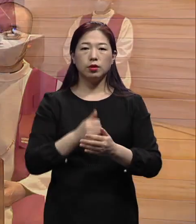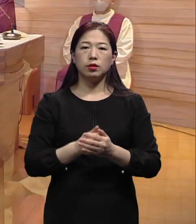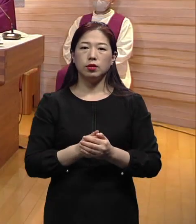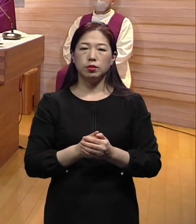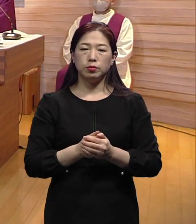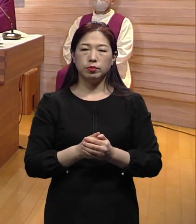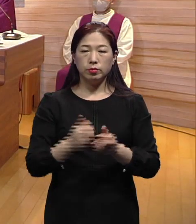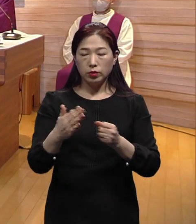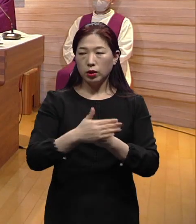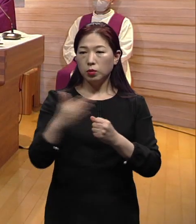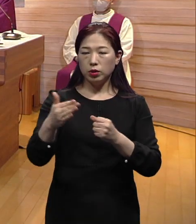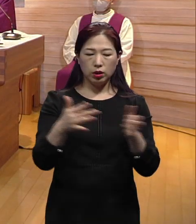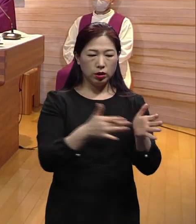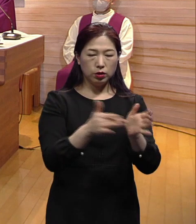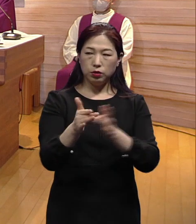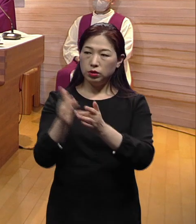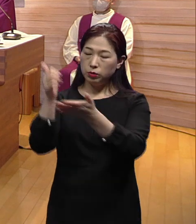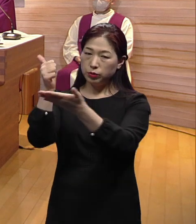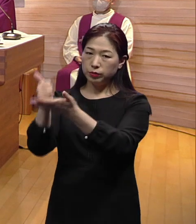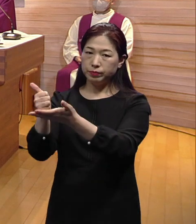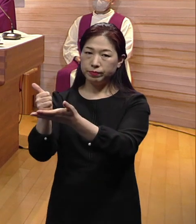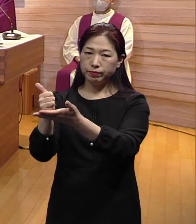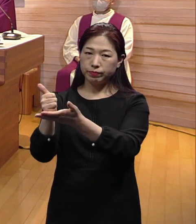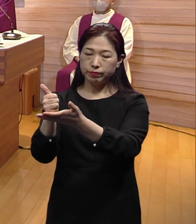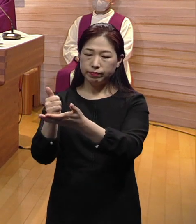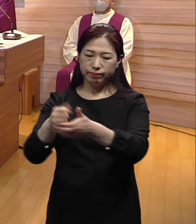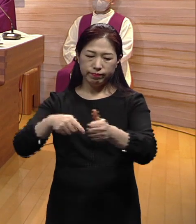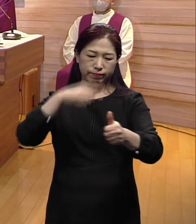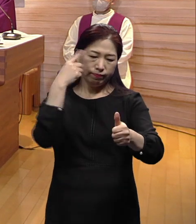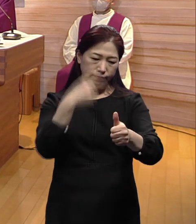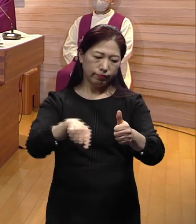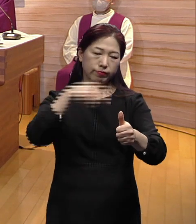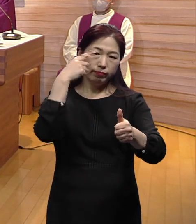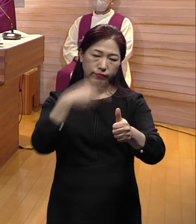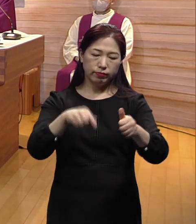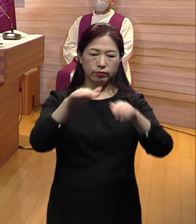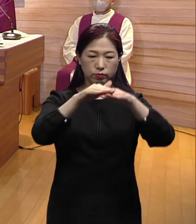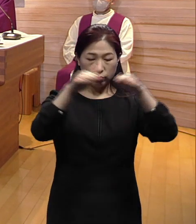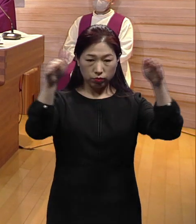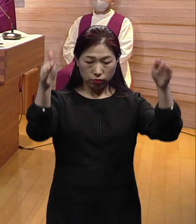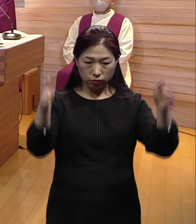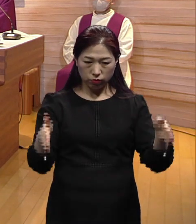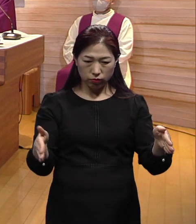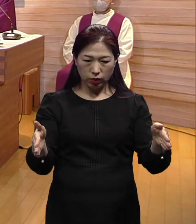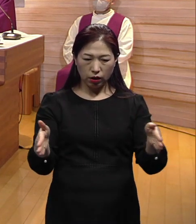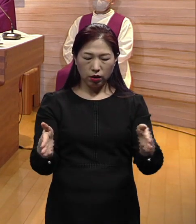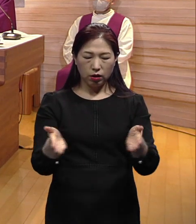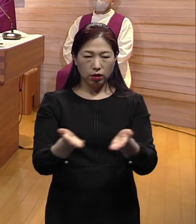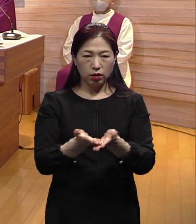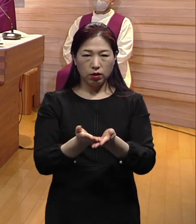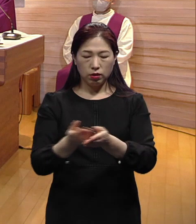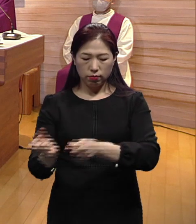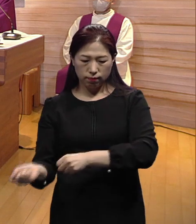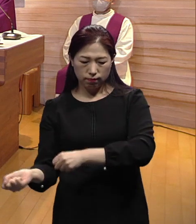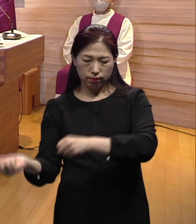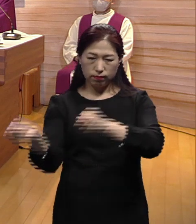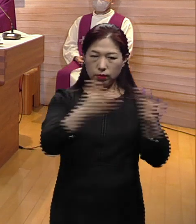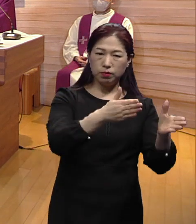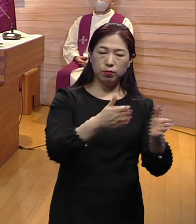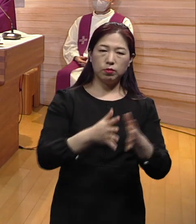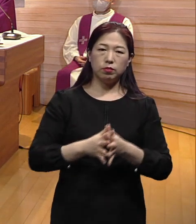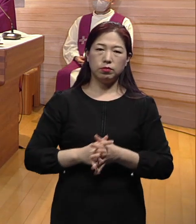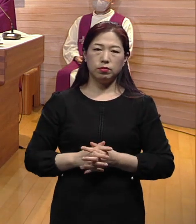그래서 예수님은 팔을 걷어 올리고 손에 채찍을 들고 탁자들을 들어엎어 버리셨습니다